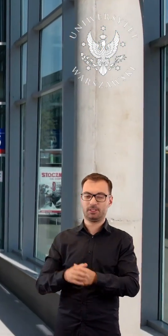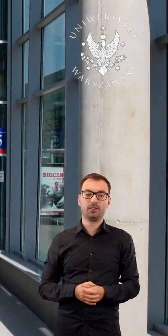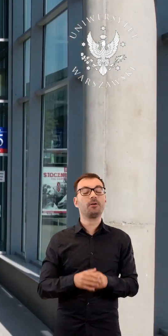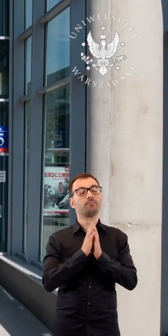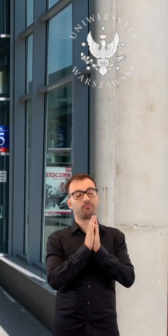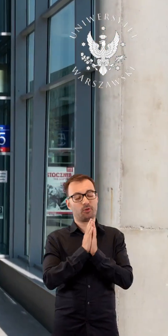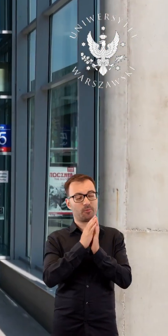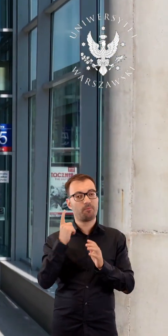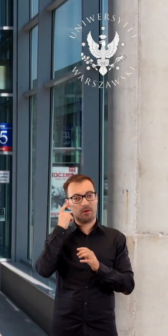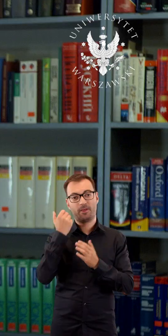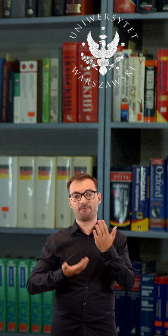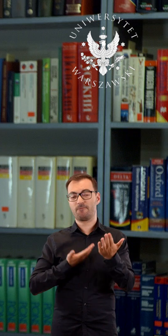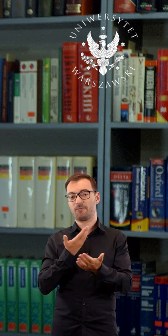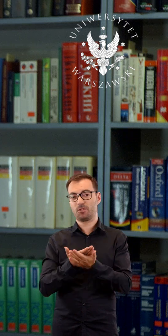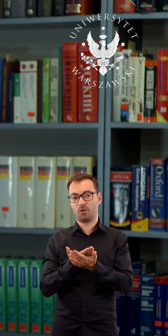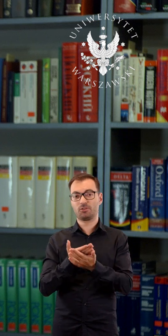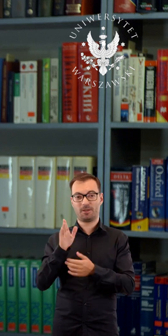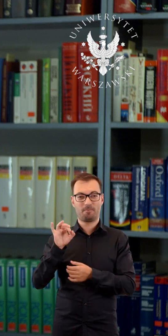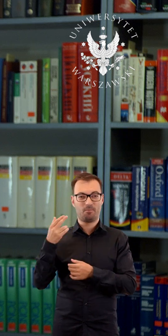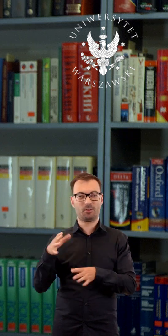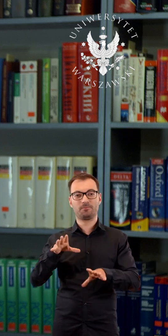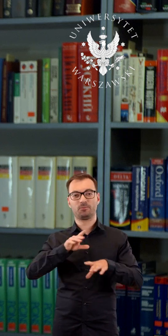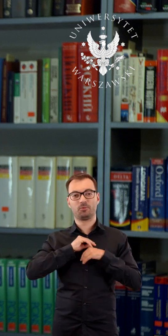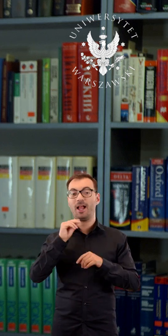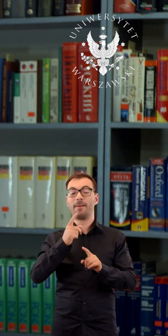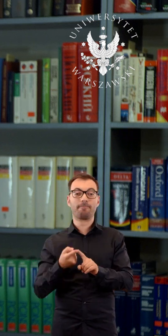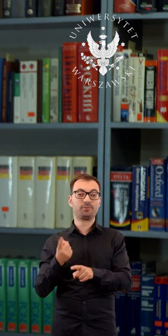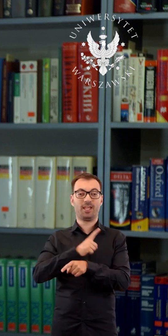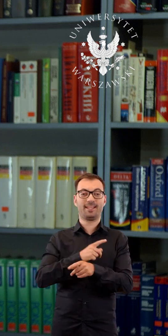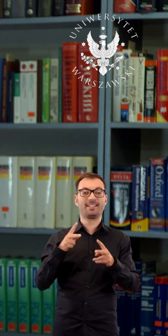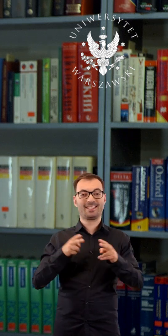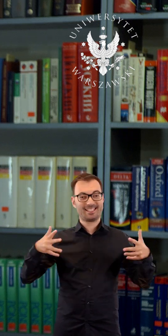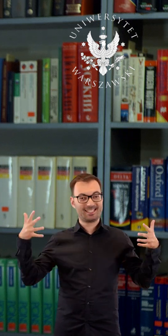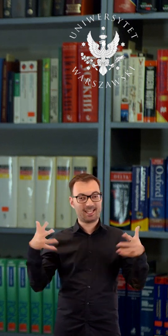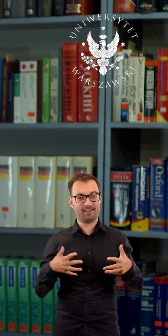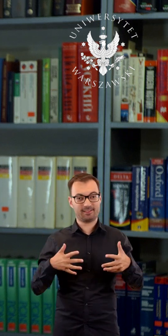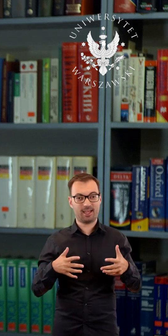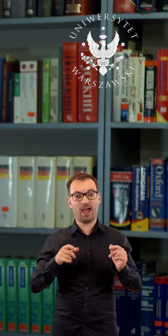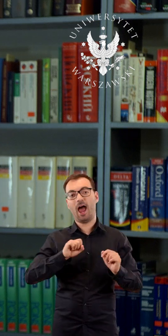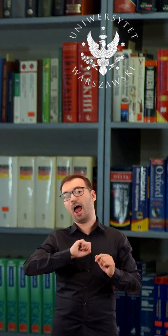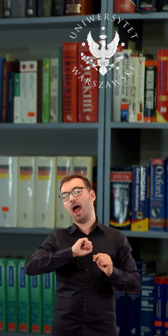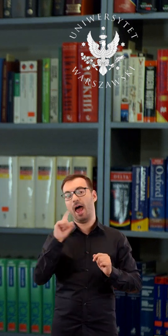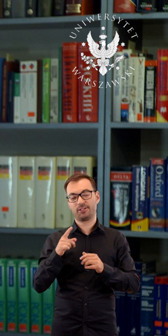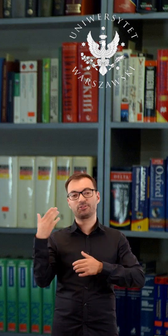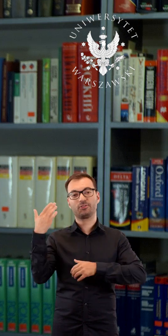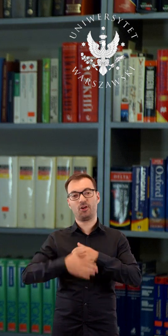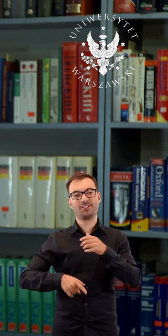Trzeba oczywiście pamiętać, że wnioski te są przyjmowane przez BON jeszcze przed sesją, włącznie do czasu zakończenia rejestracji w USOS